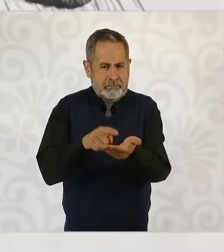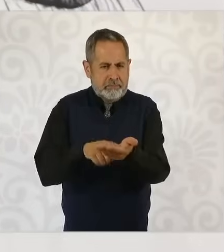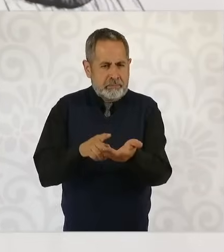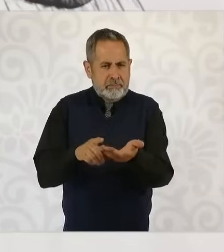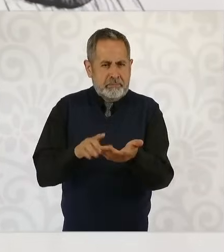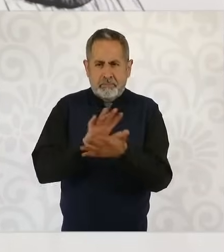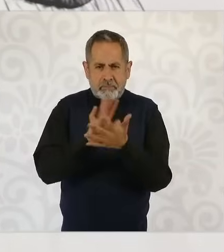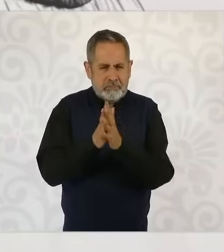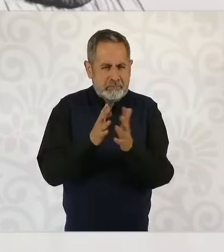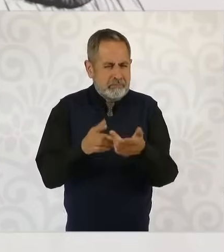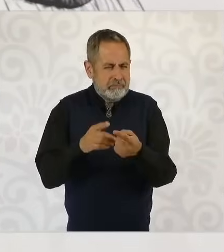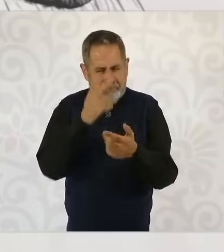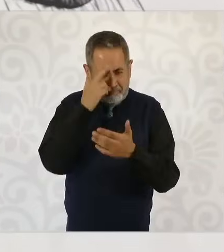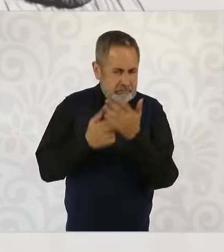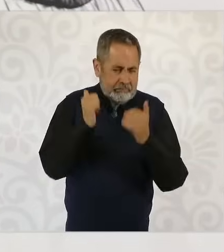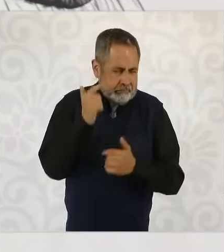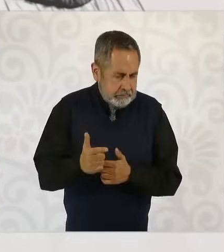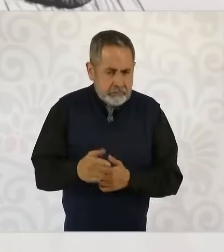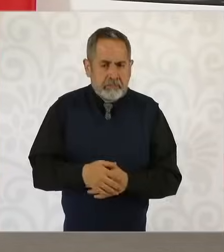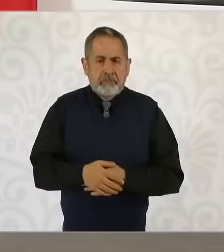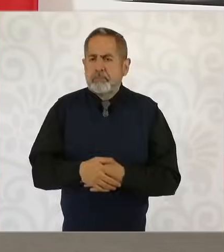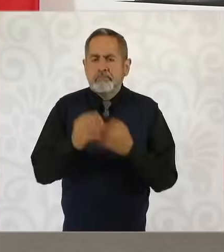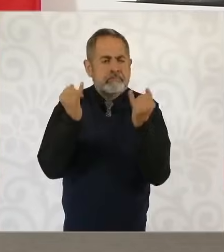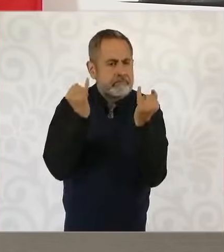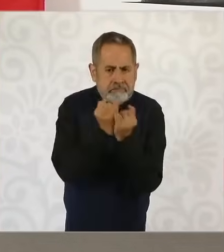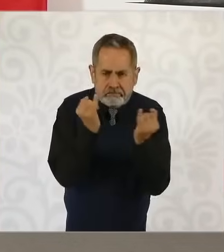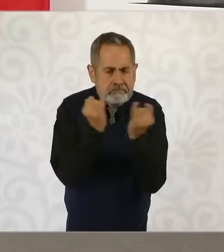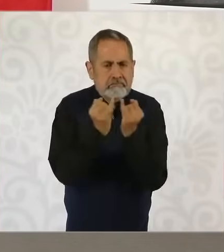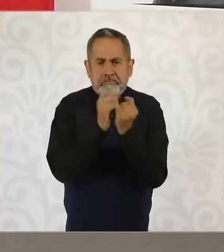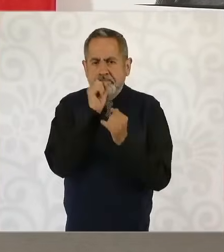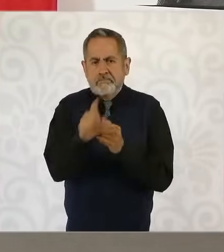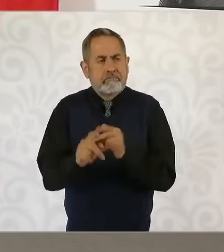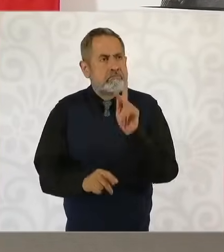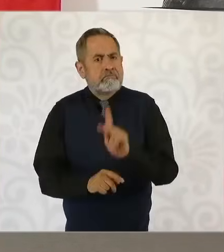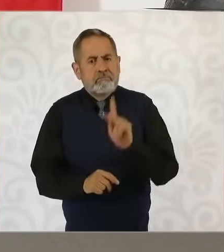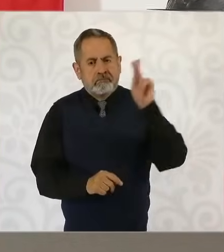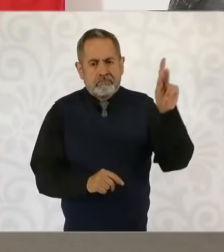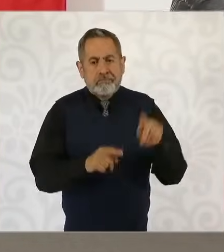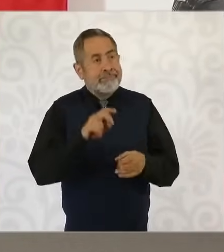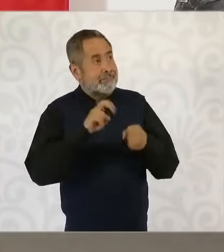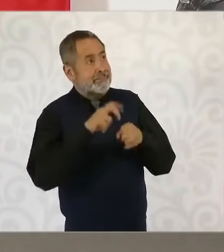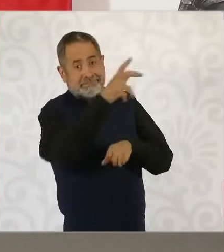organizada o de otro delito de igual manera es el Departamento de Justicia de los Estados